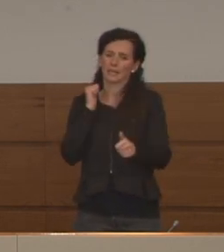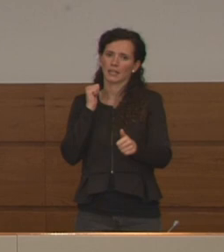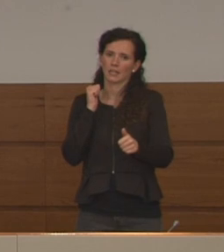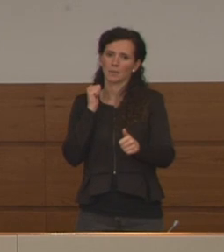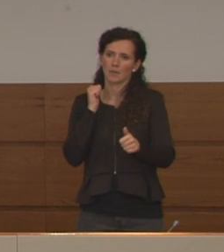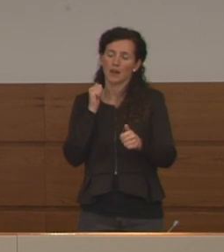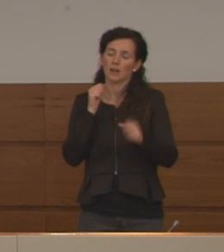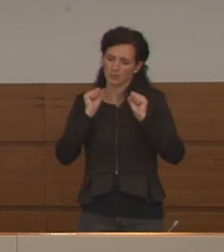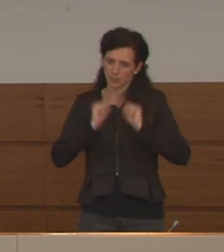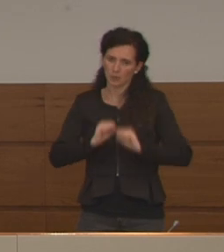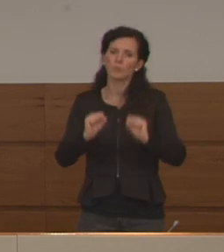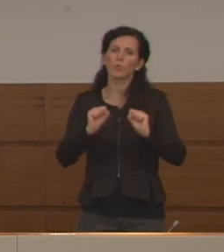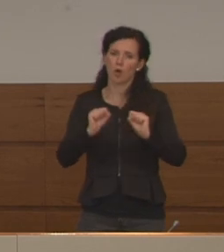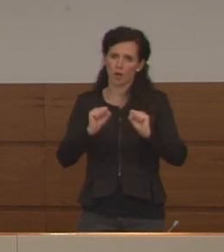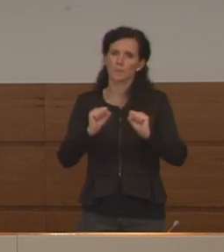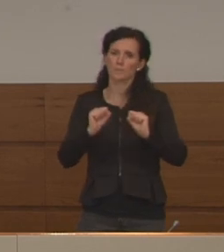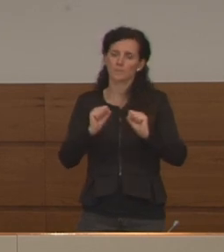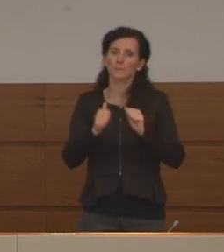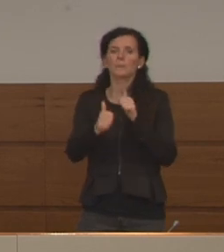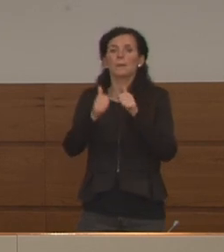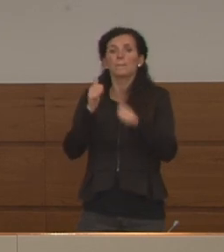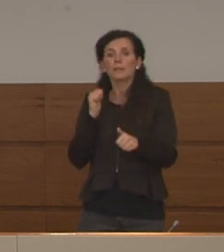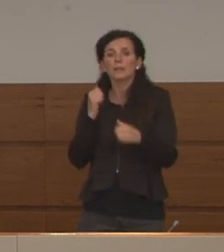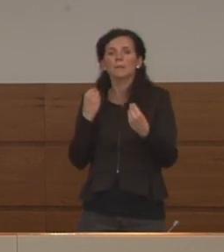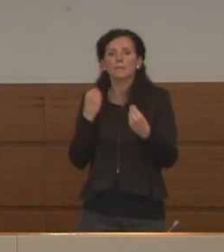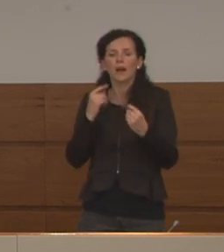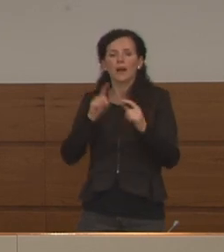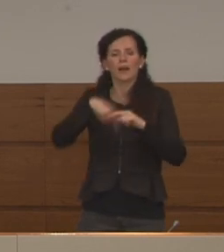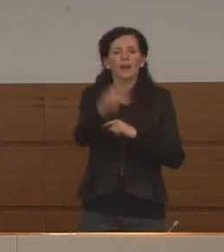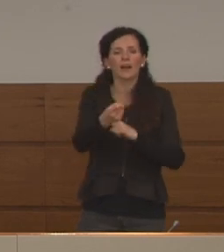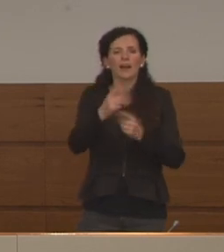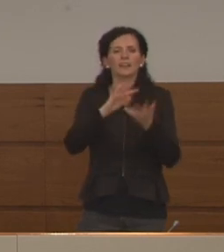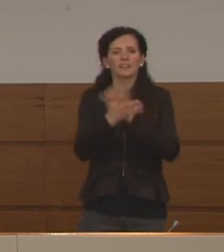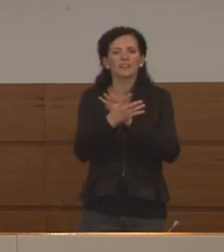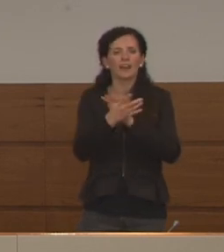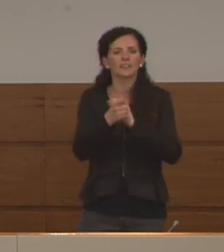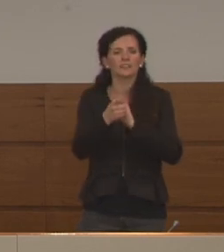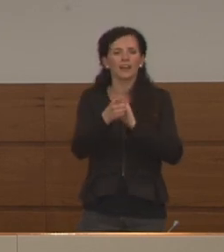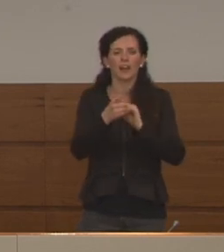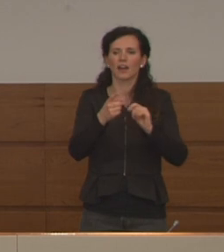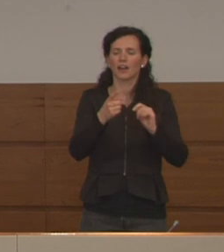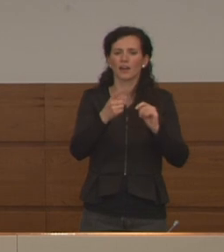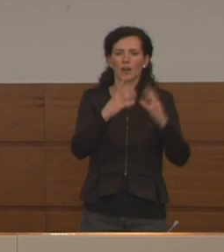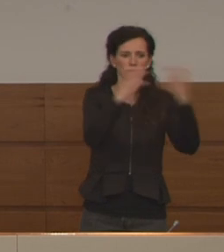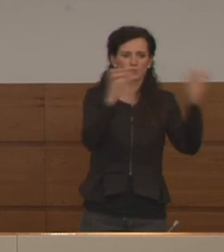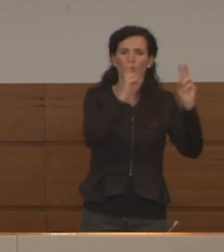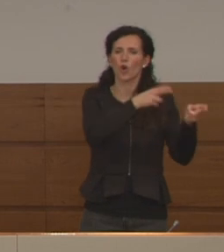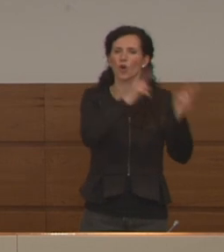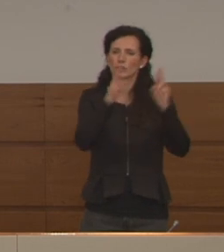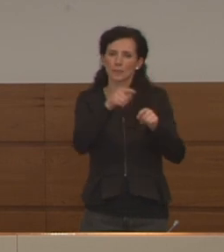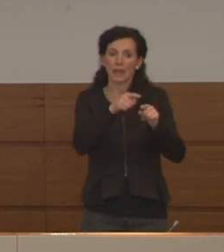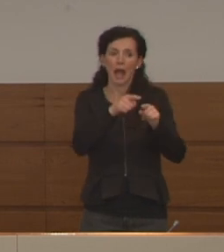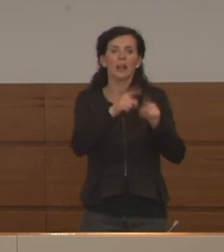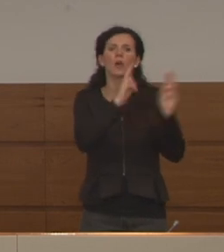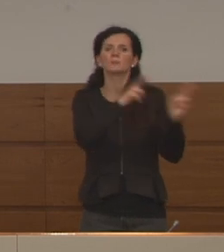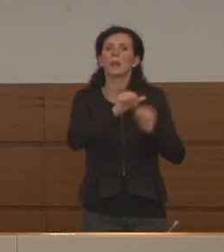che va a sfondare le difese ospedaliere. L'ospedale è la seconda linea, non è la prima linea.